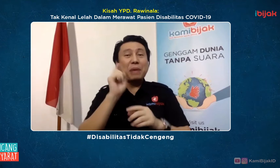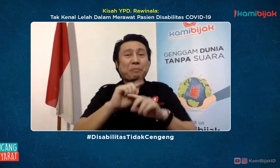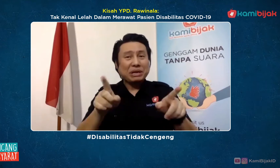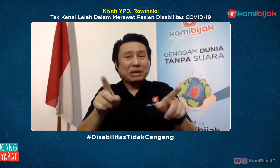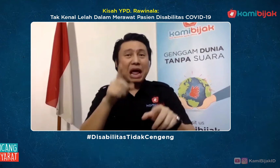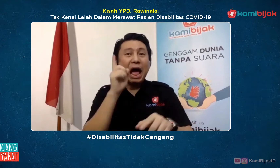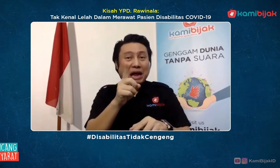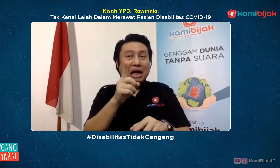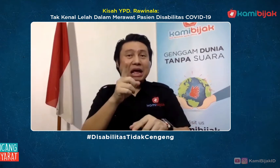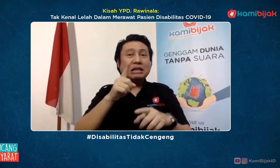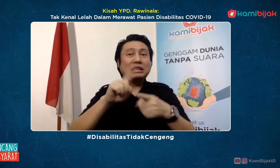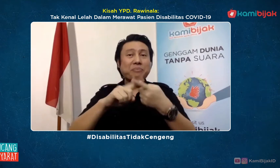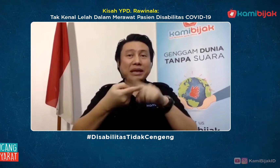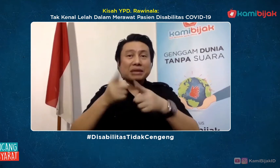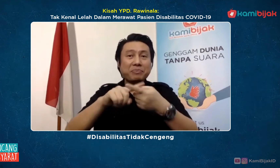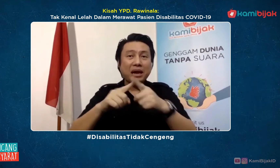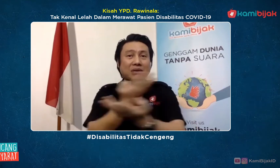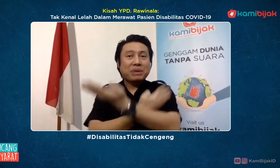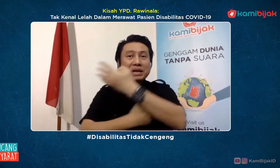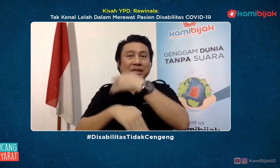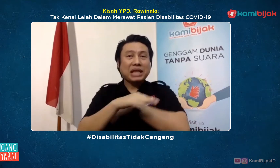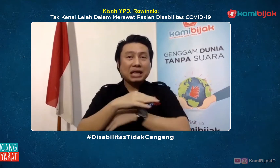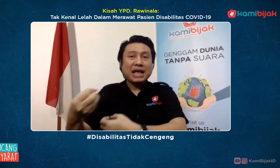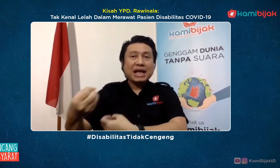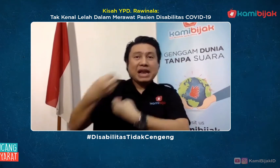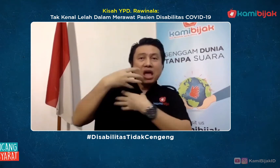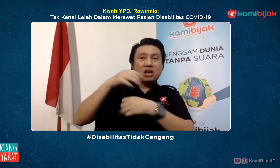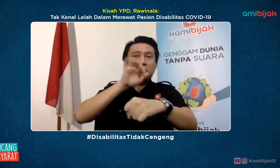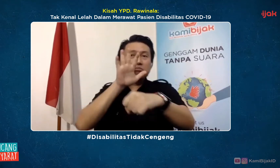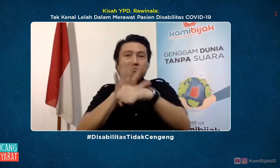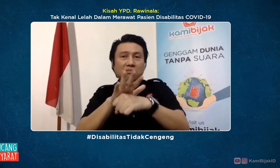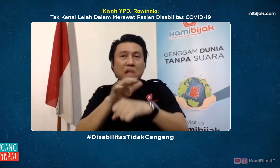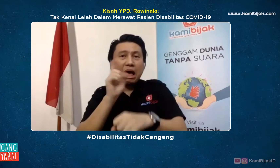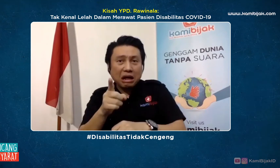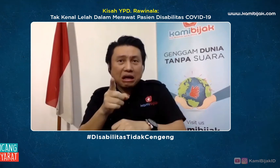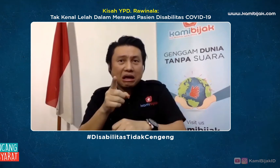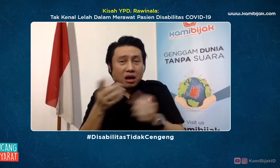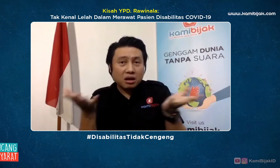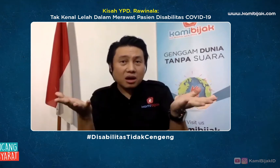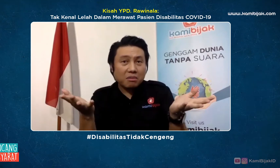Tapi ada teman-teman Disabilitas yang kena covid-19? Ada kah?